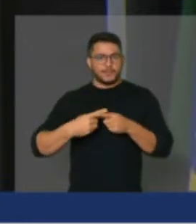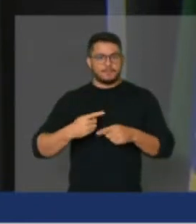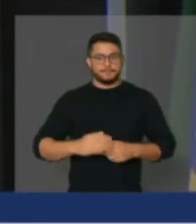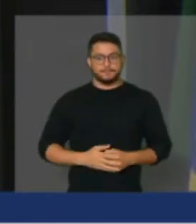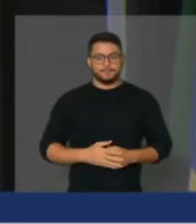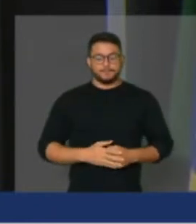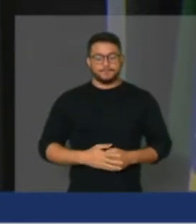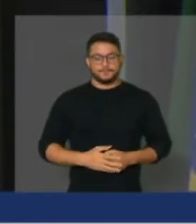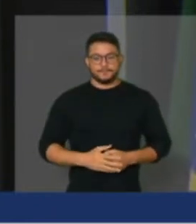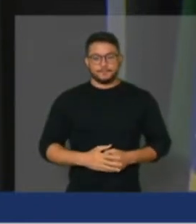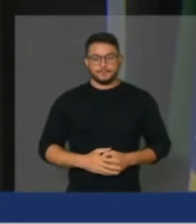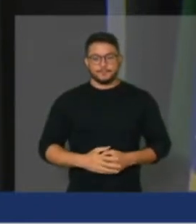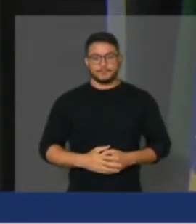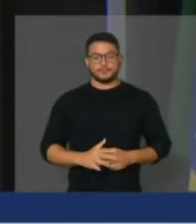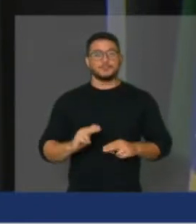GUERREIROS REALMENTE PARA PODER SER CONDUZIDOS AÍ NA